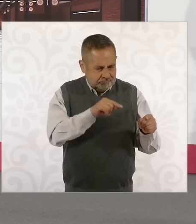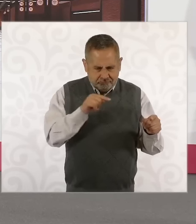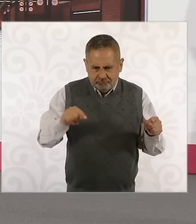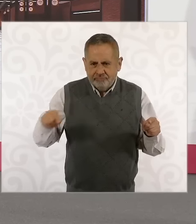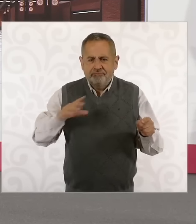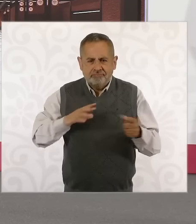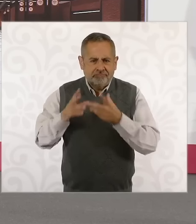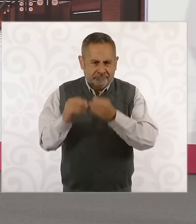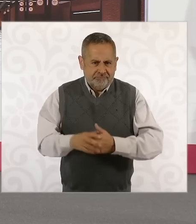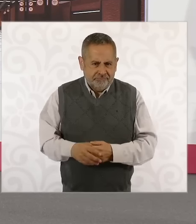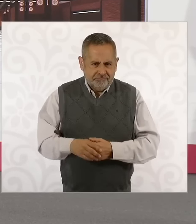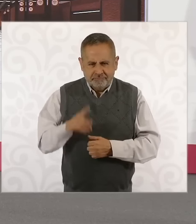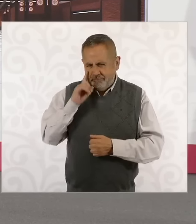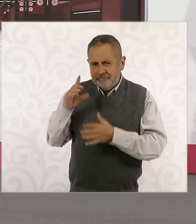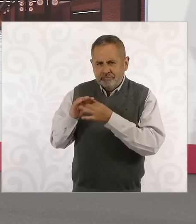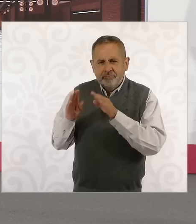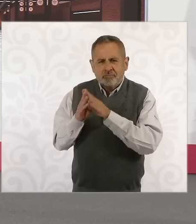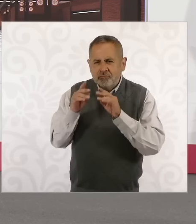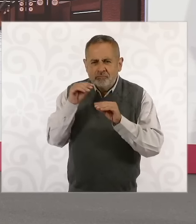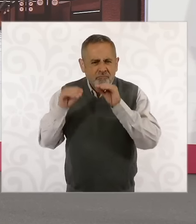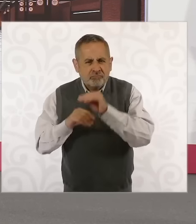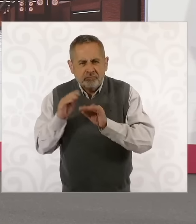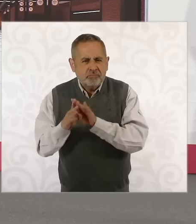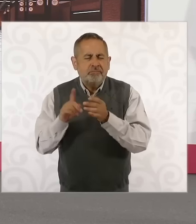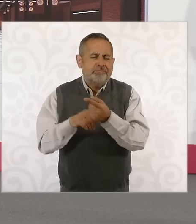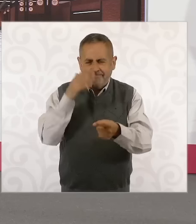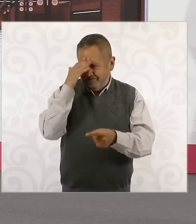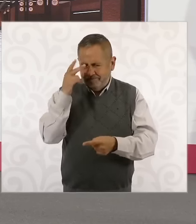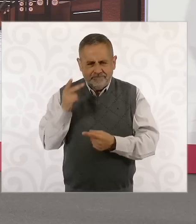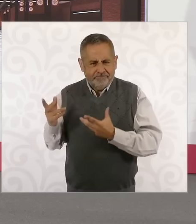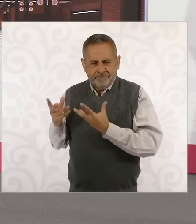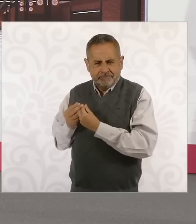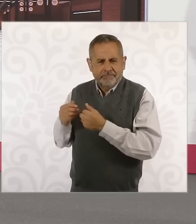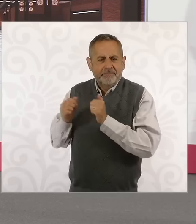de las características de las estaciones. Esto se ha venido trabajando en conjunto entre eh la SIC,